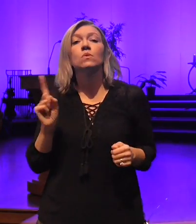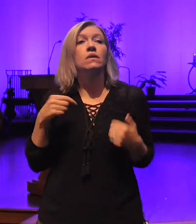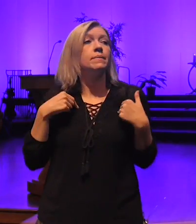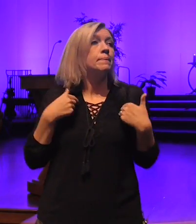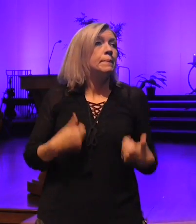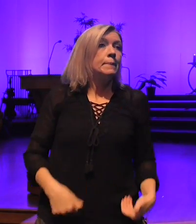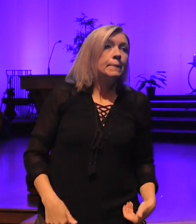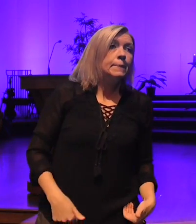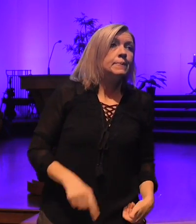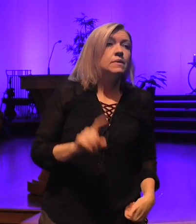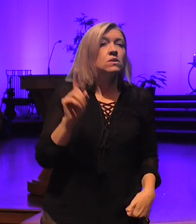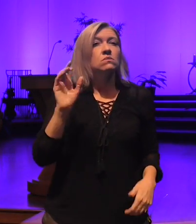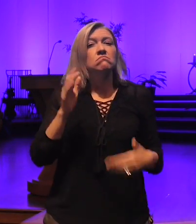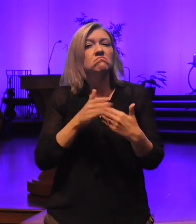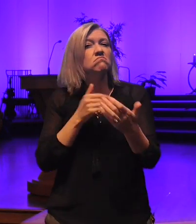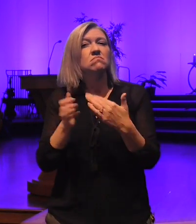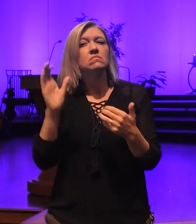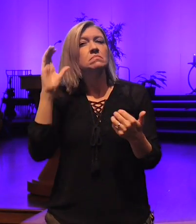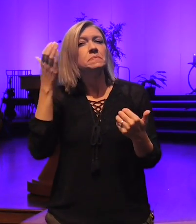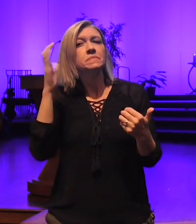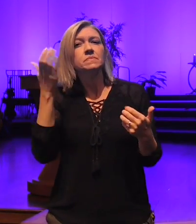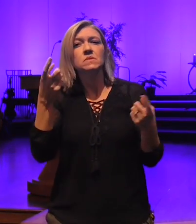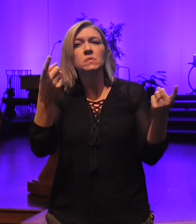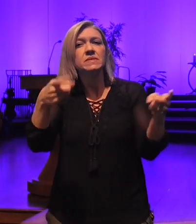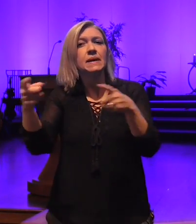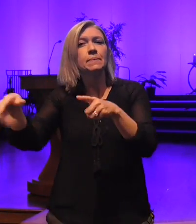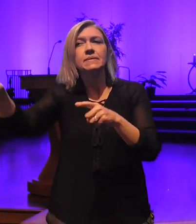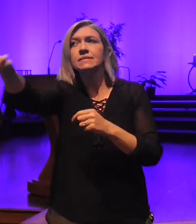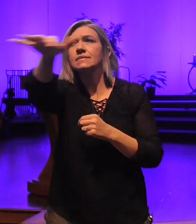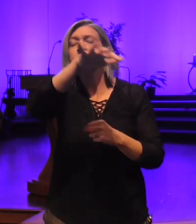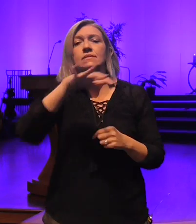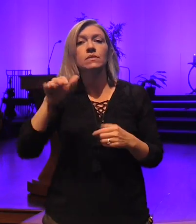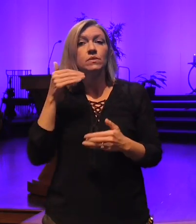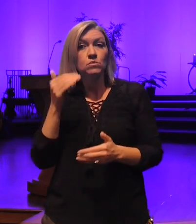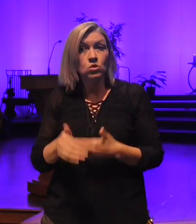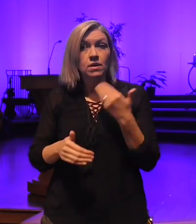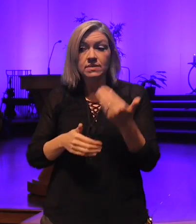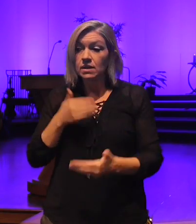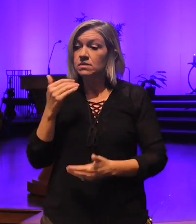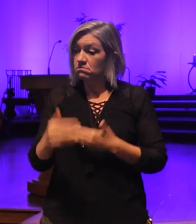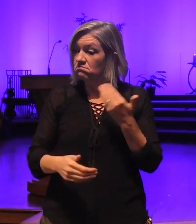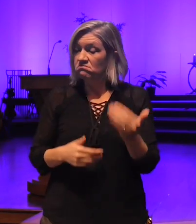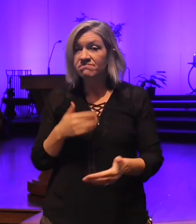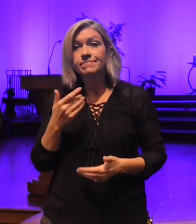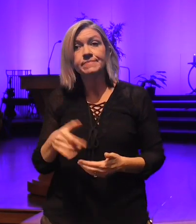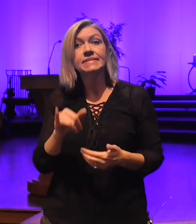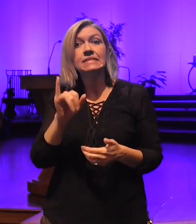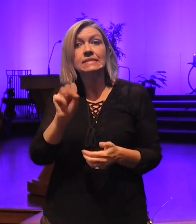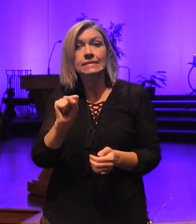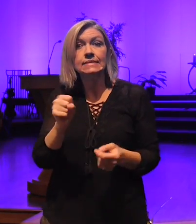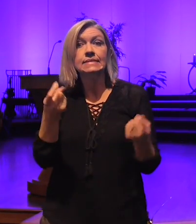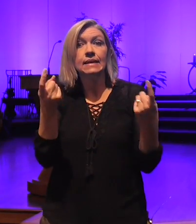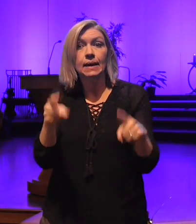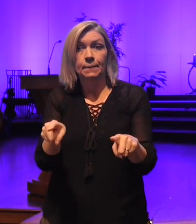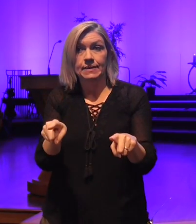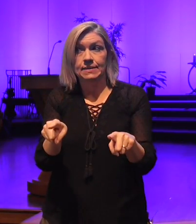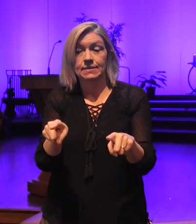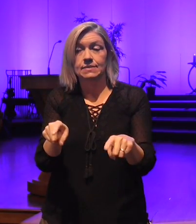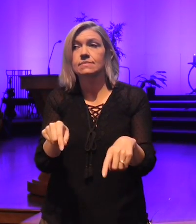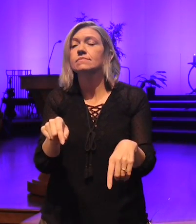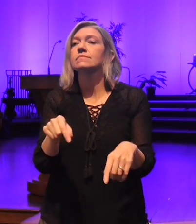condiciones aparentes. El proceso es un pie y está sucediendo y llegó un punto en que aceptó